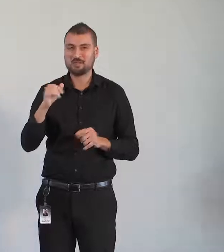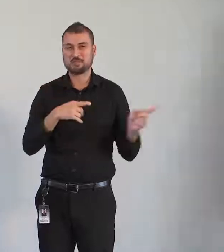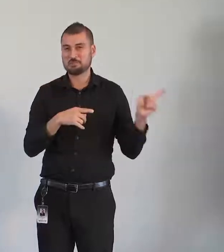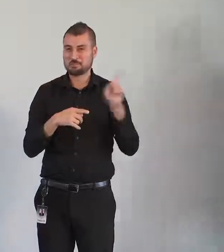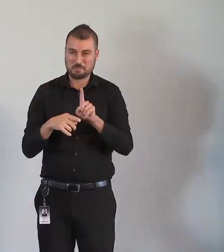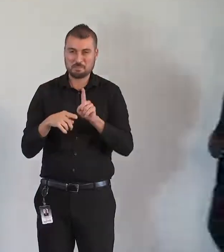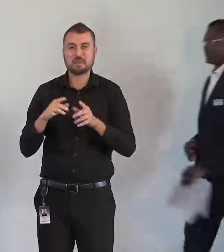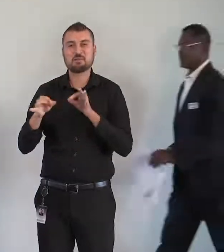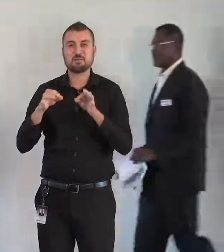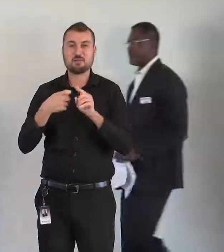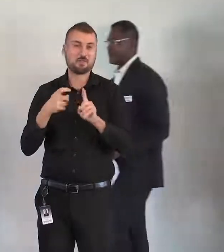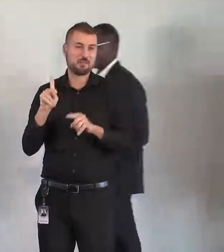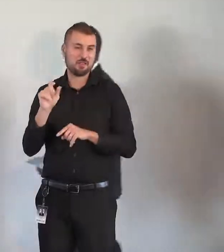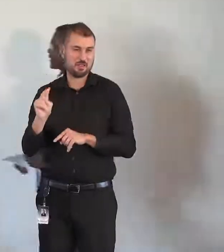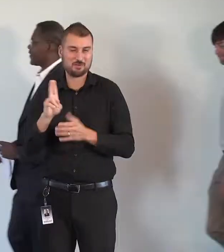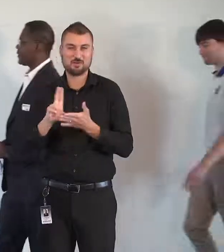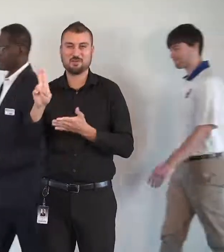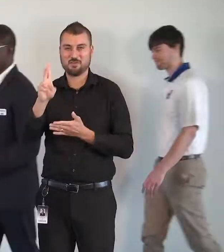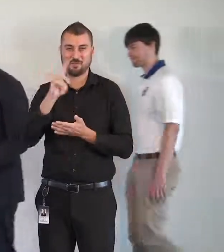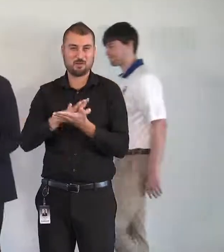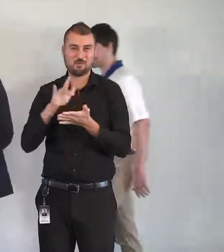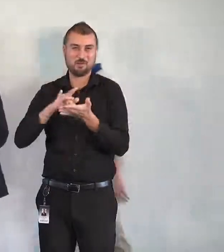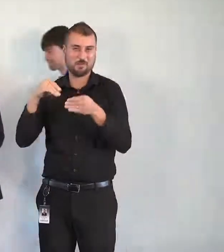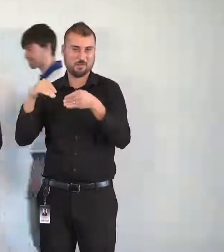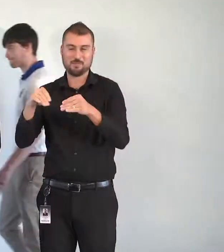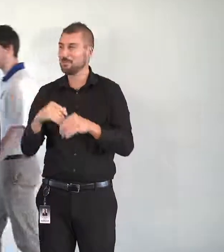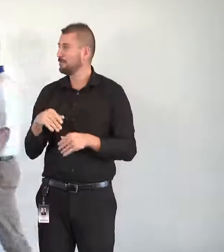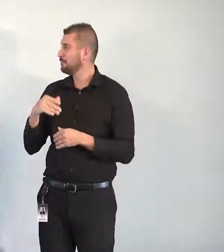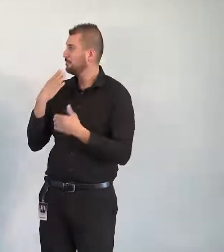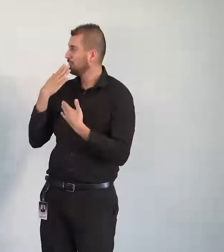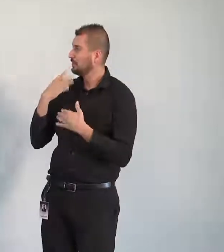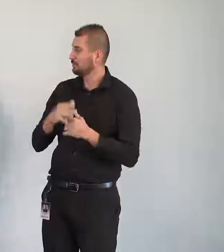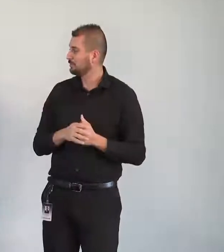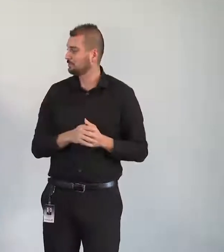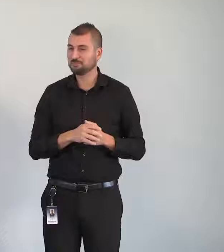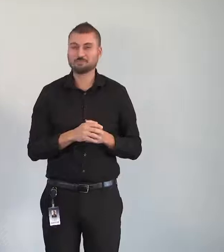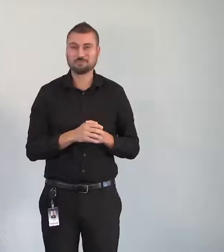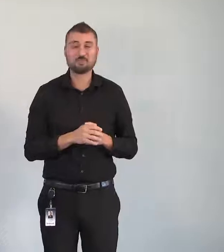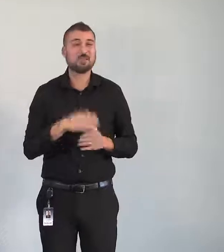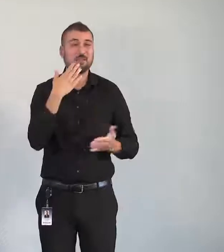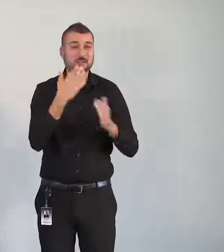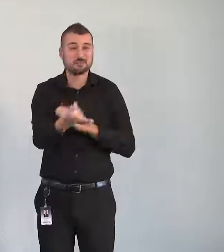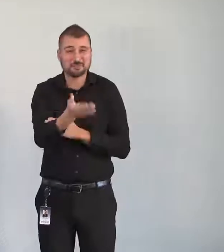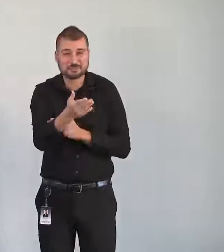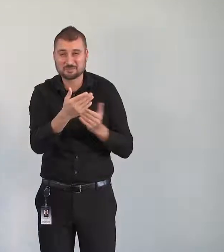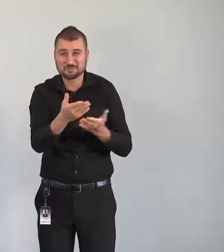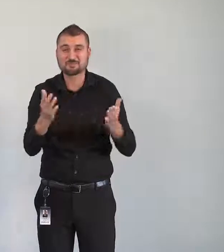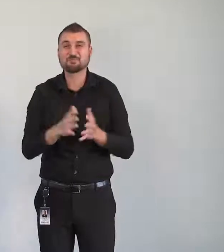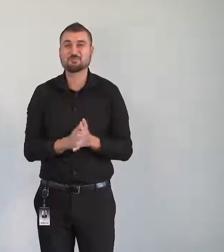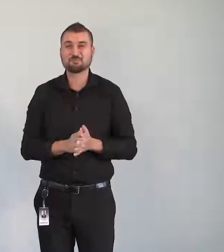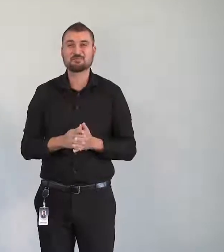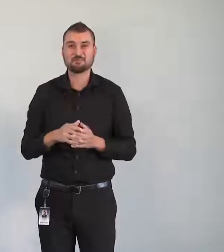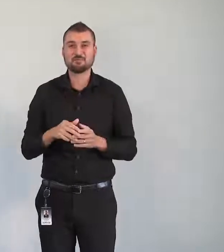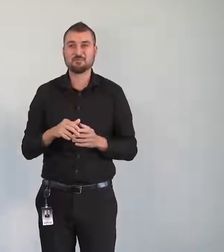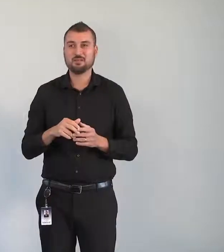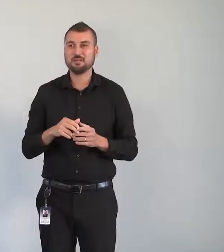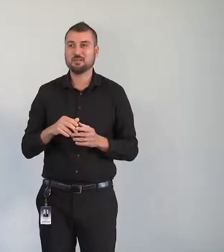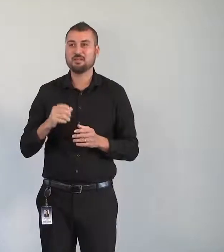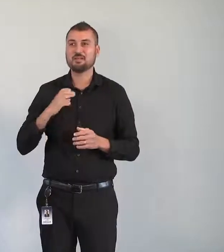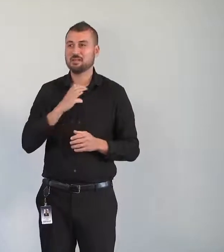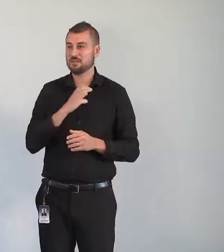sí, muchas gracias concejal buenos días como concejal Violet indicó